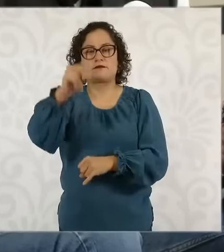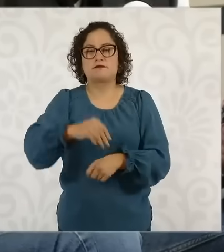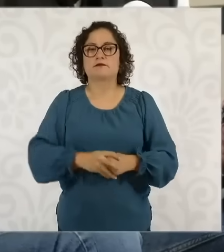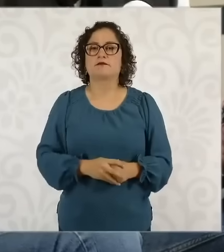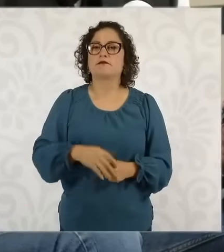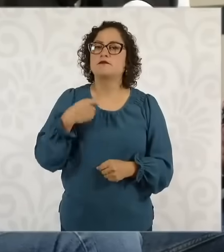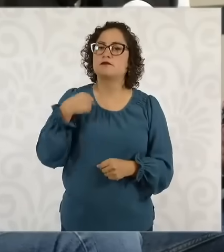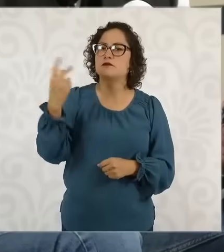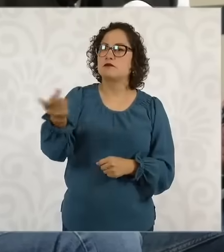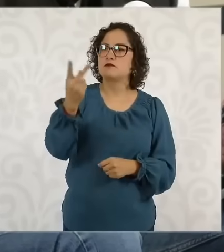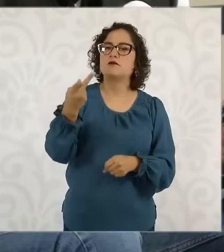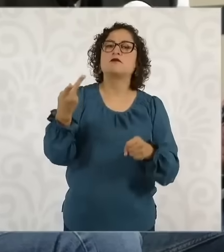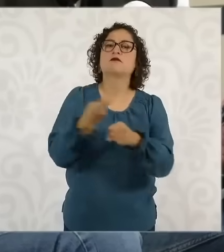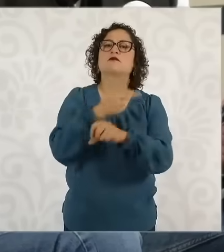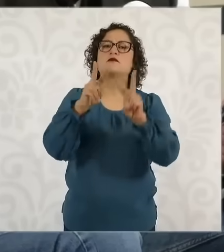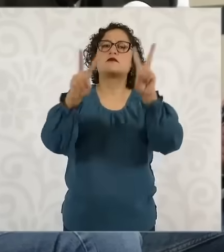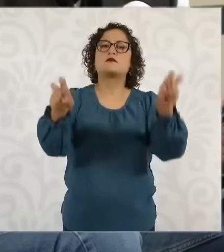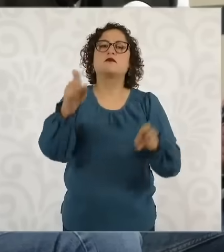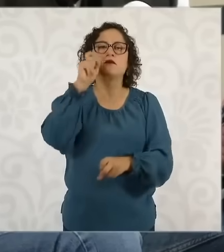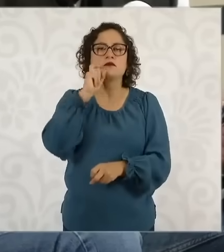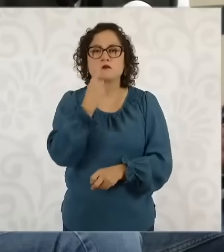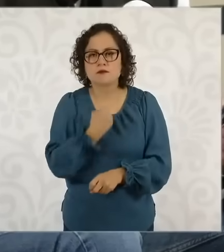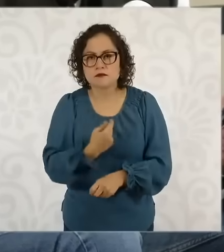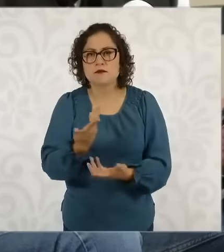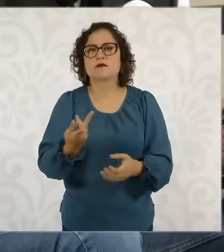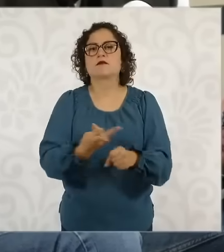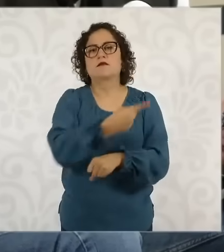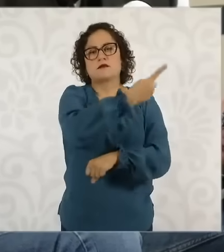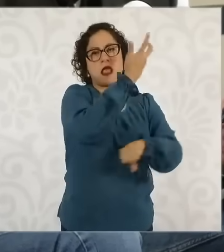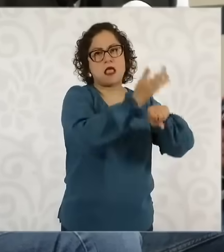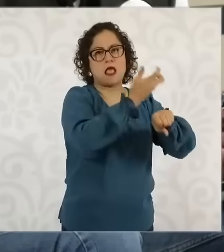tema de Jitomate. A cuando se lanzó la advertencia desde Estados Unidos sobre imponer este arancel,